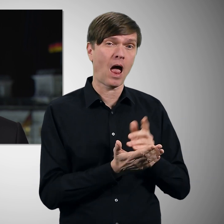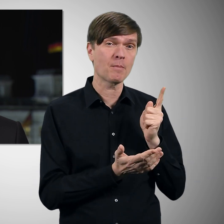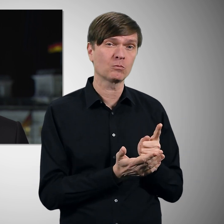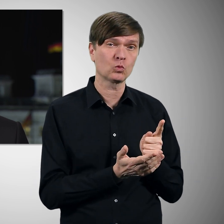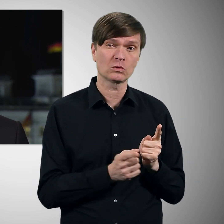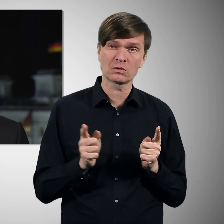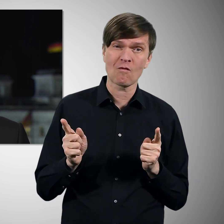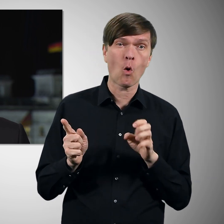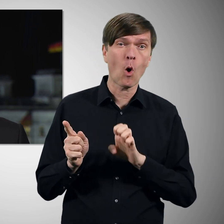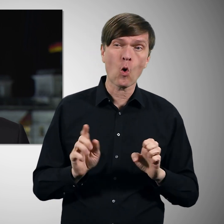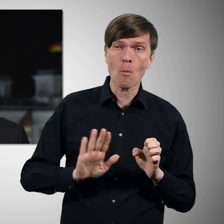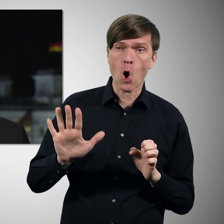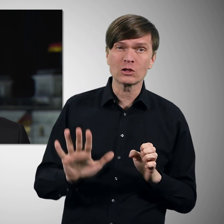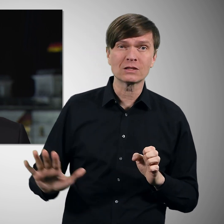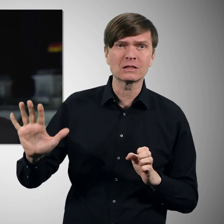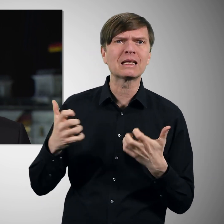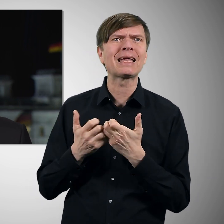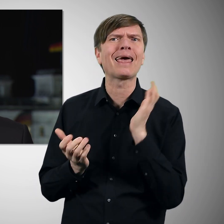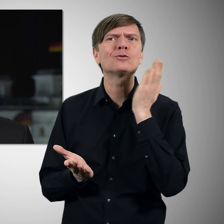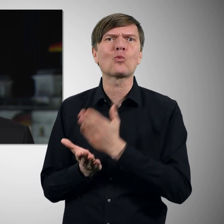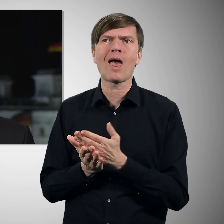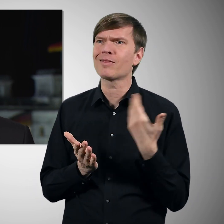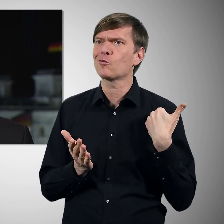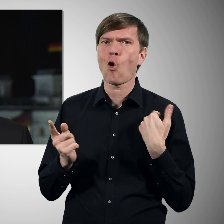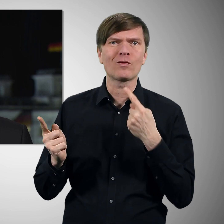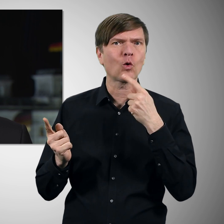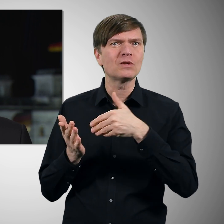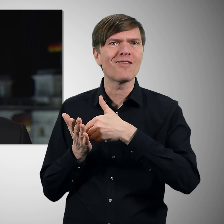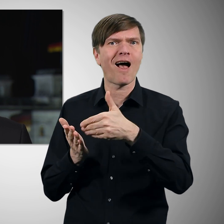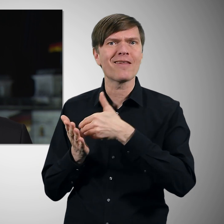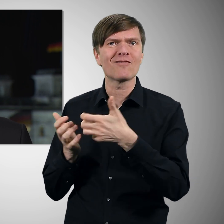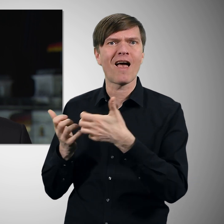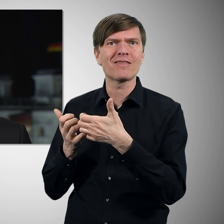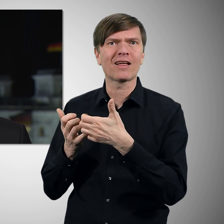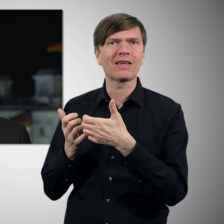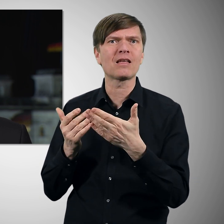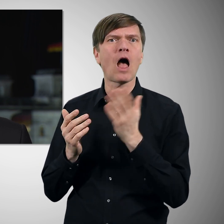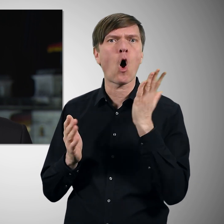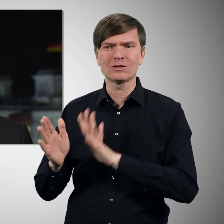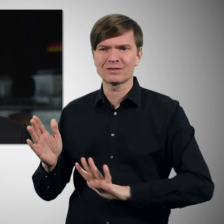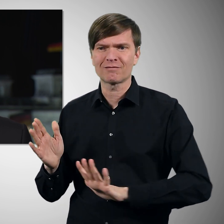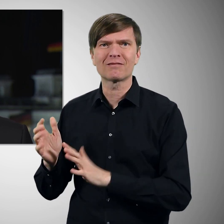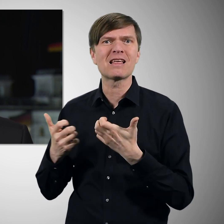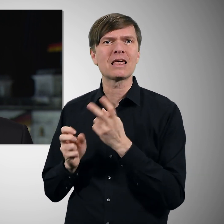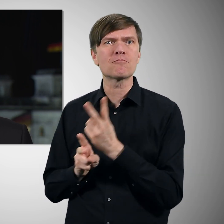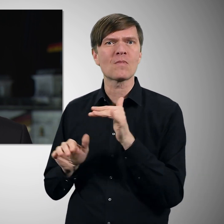ist ja nicht vorbei! Die kriegerische Auseinandersetzung im Nahen Osten auch nicht. Und in den USA stehen im kommenden Jahr